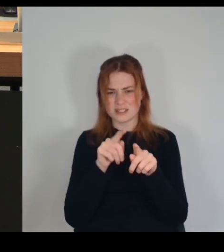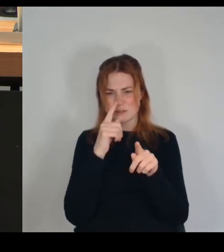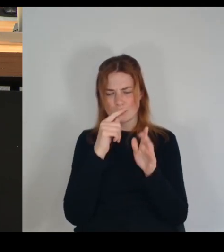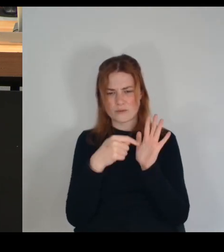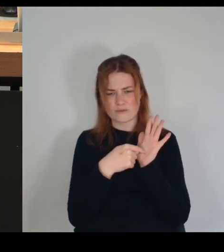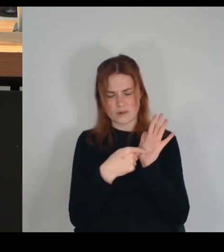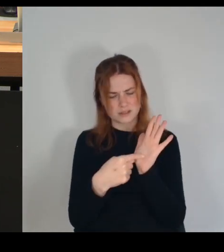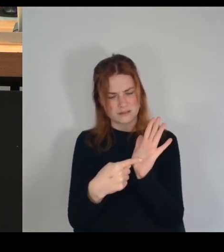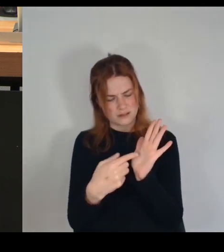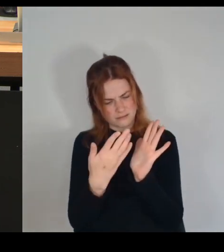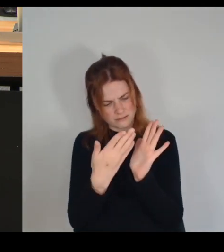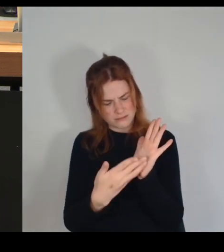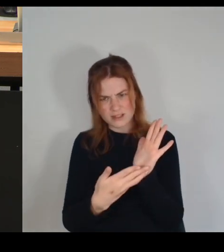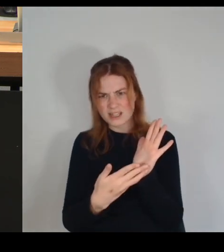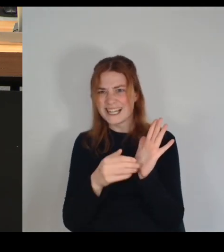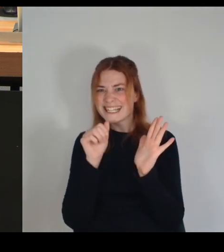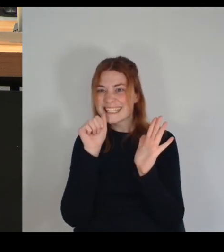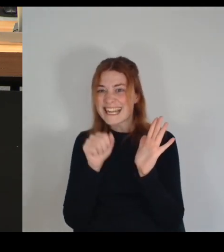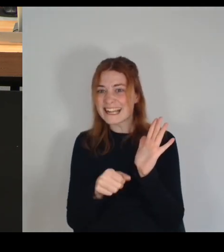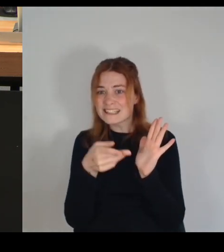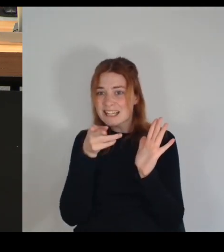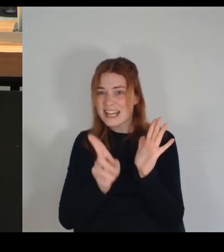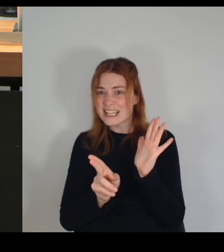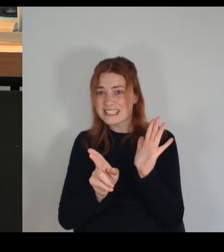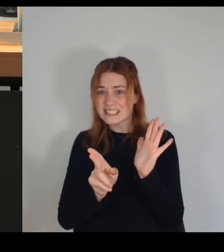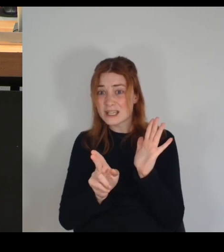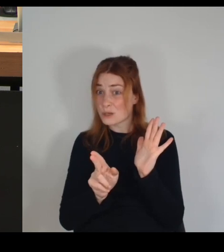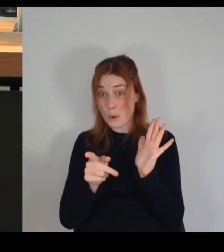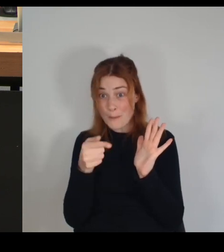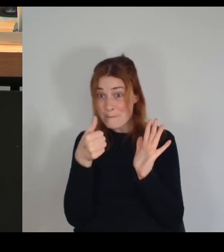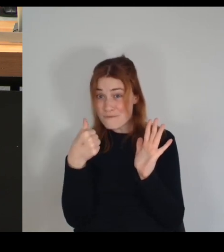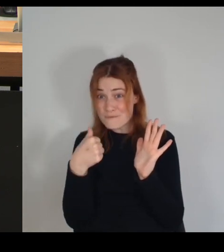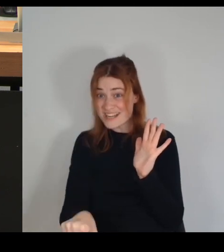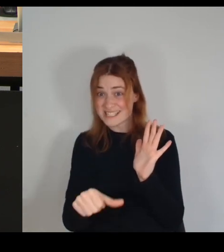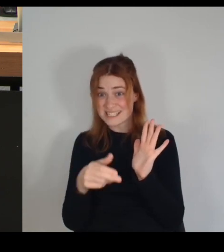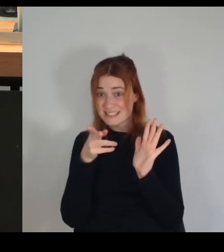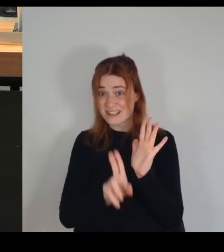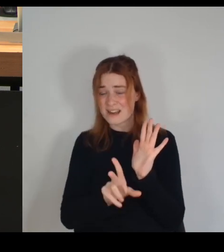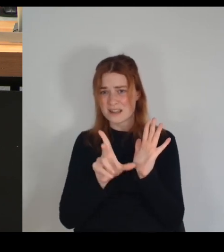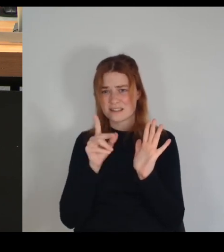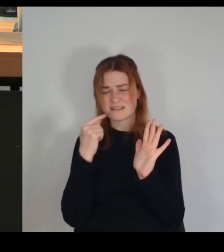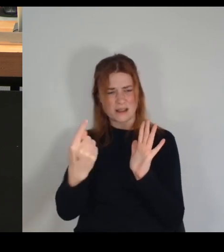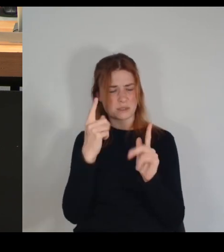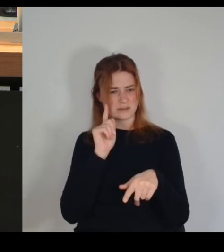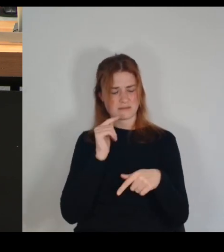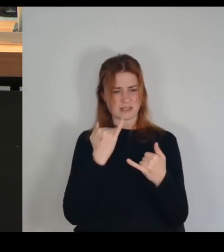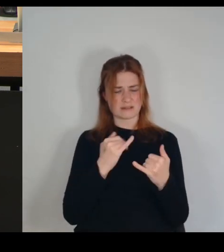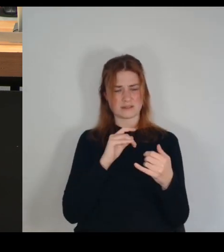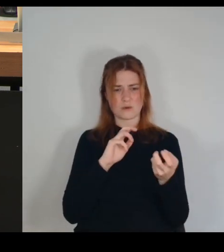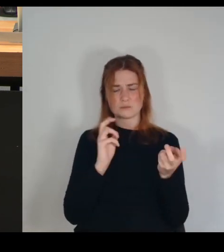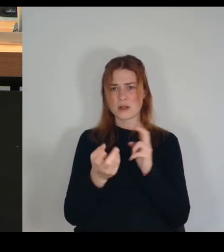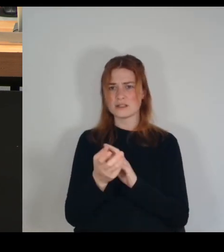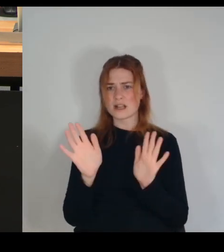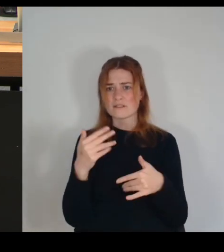also nicht mehr anwenden. Heißt ja de facto, wir sollen nicht mehr schneller bauen. Stelle ich mir ehrlicherweise wirklich die Frage Was haben